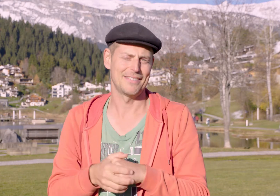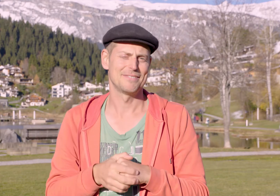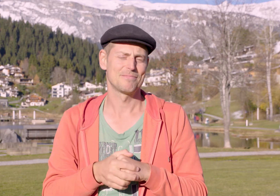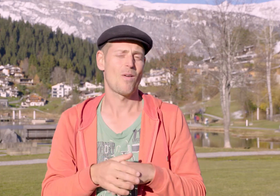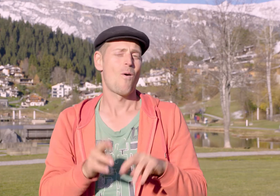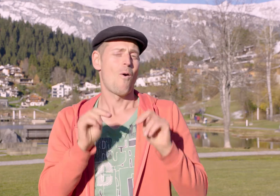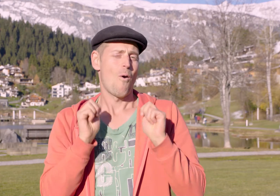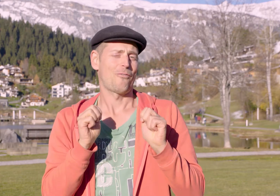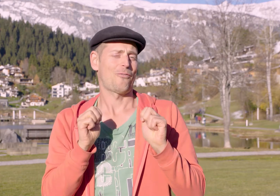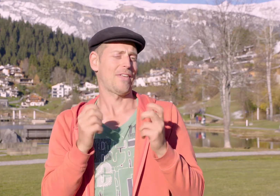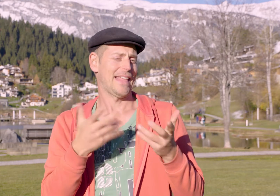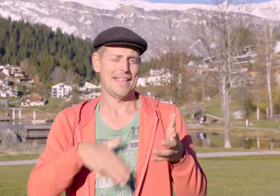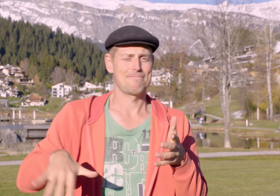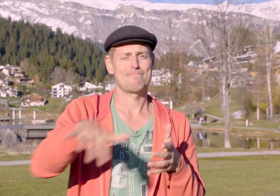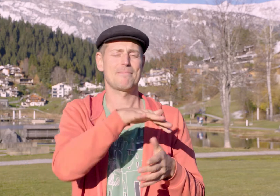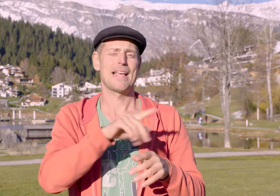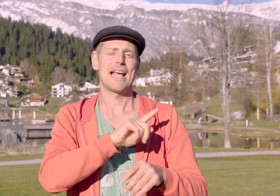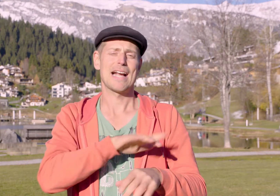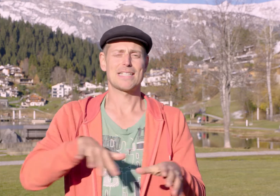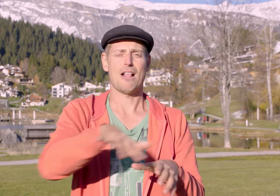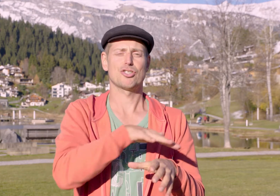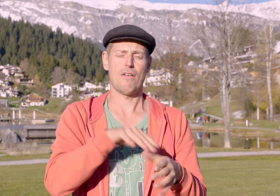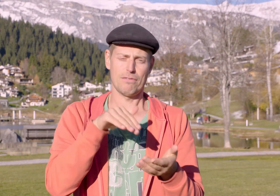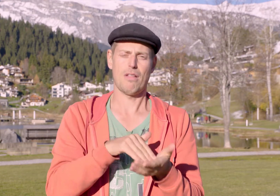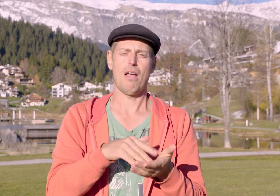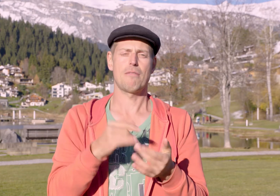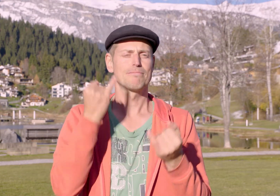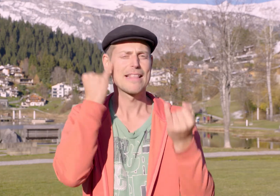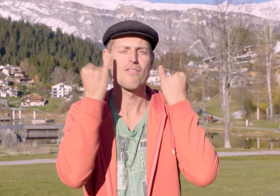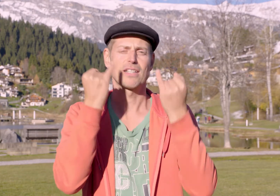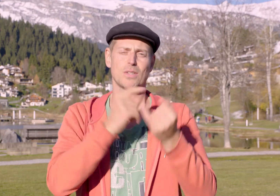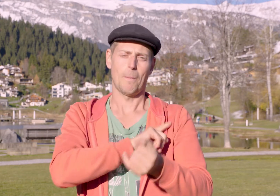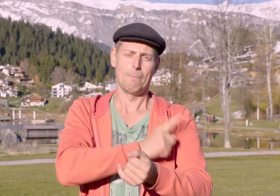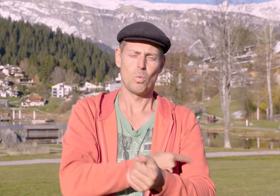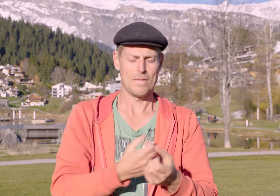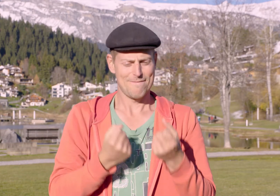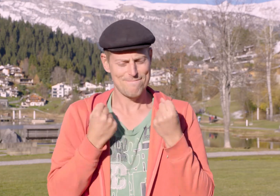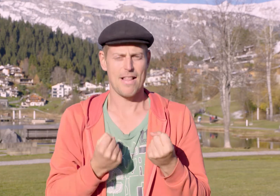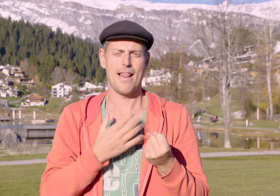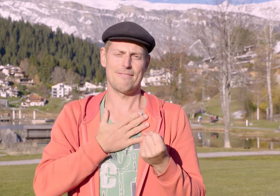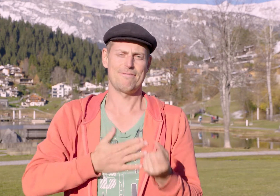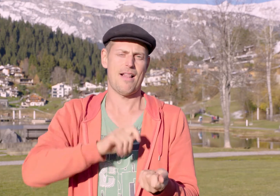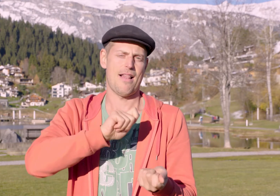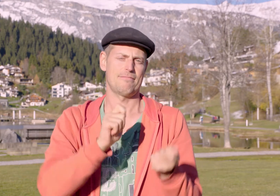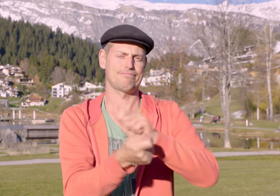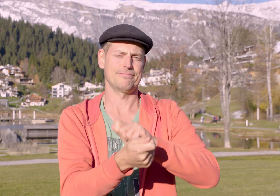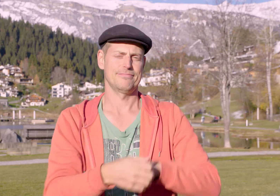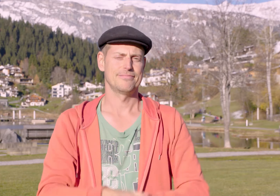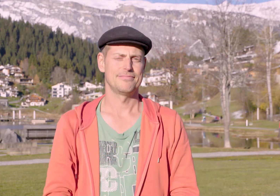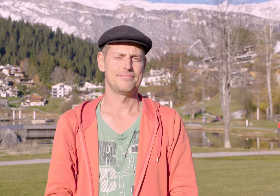und am Willen der ganzen Gesellschaft.